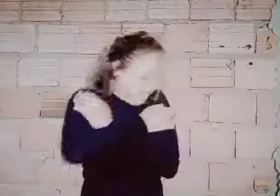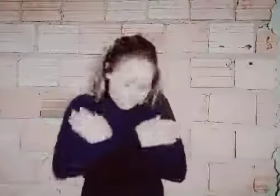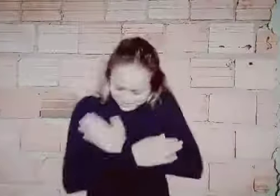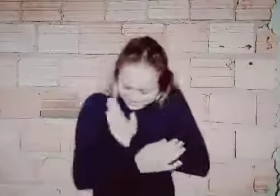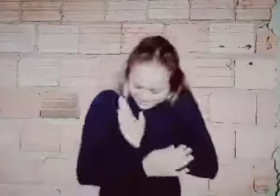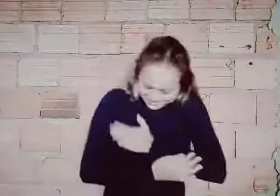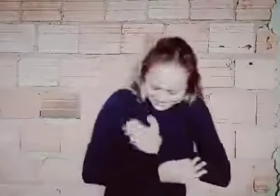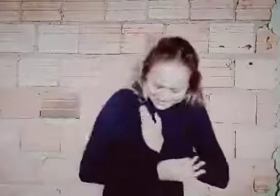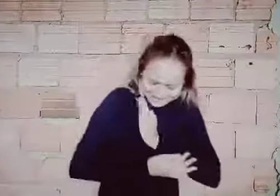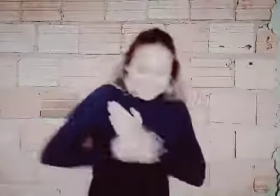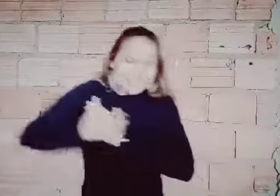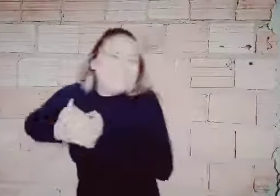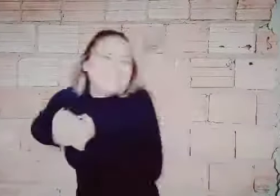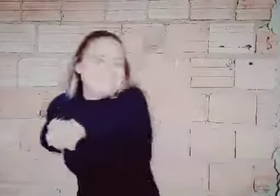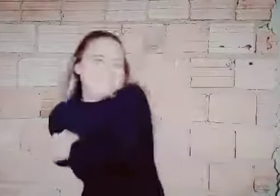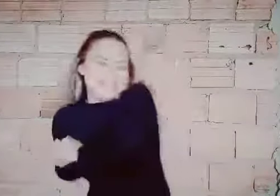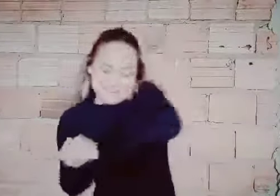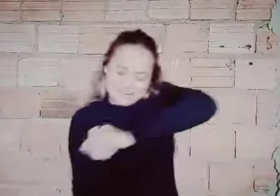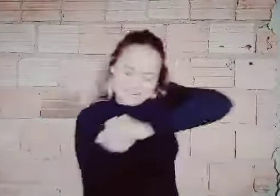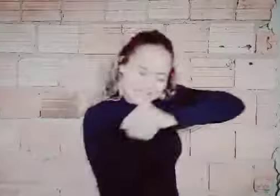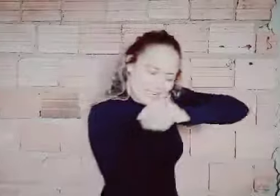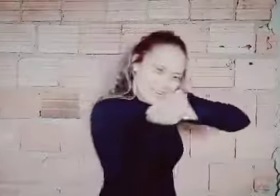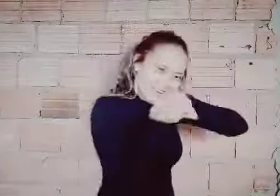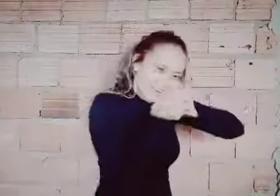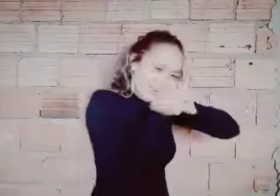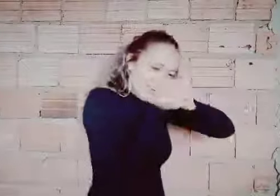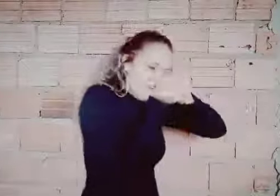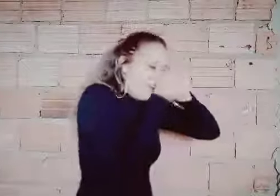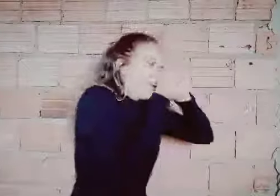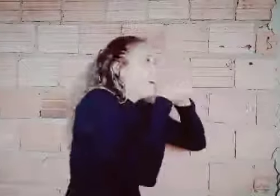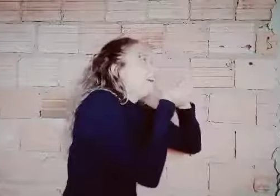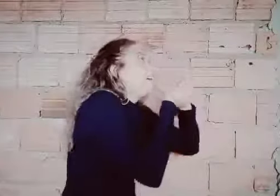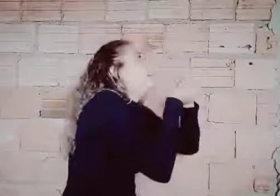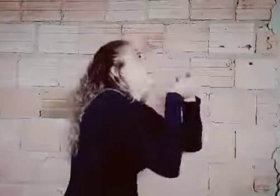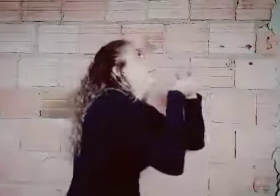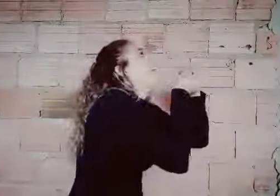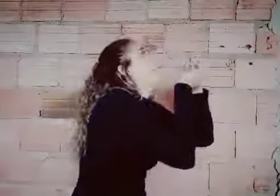Coração rendido em Teu altar